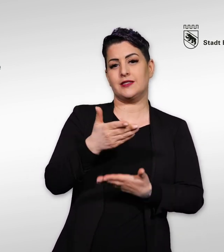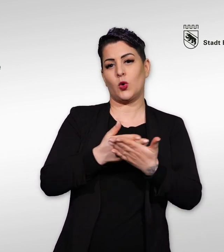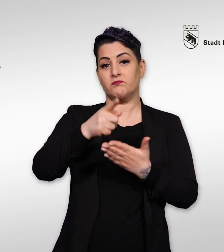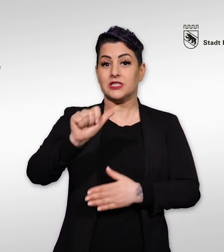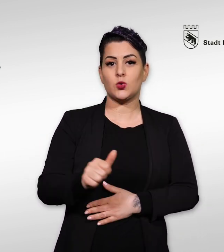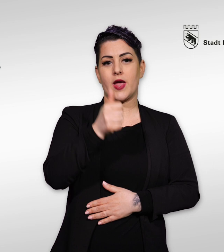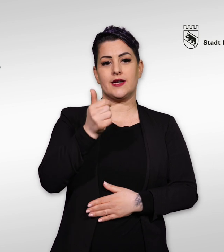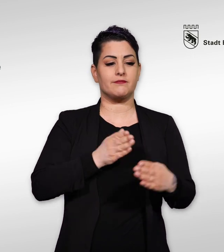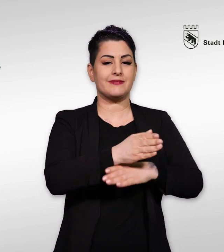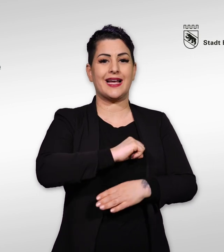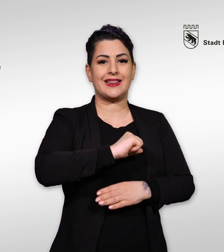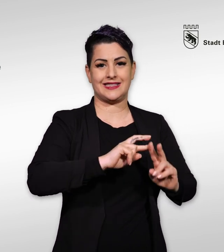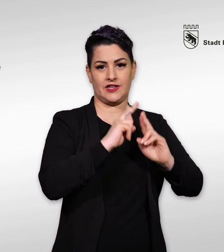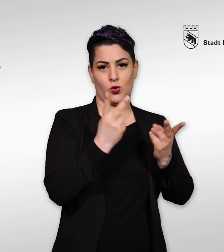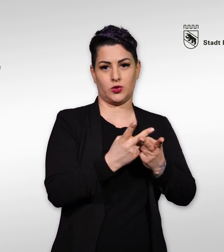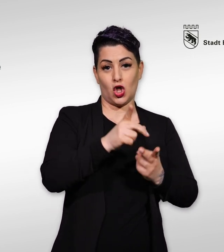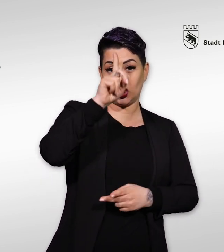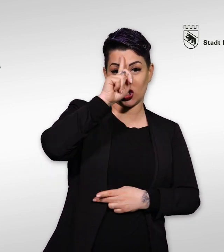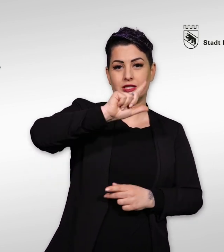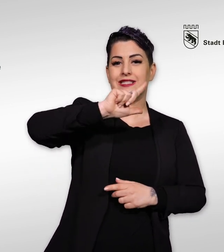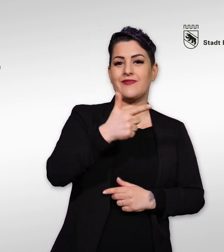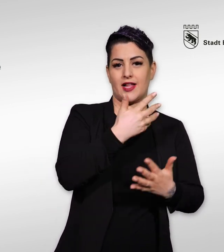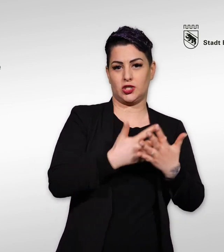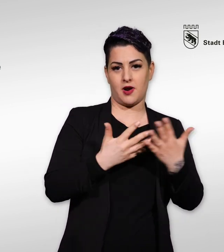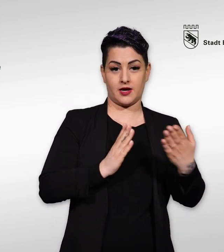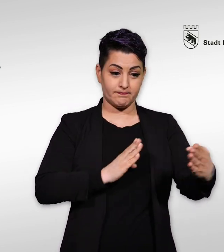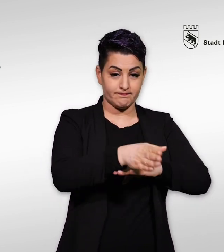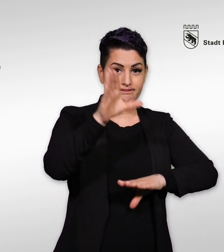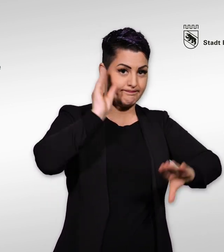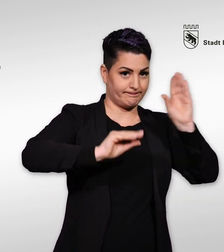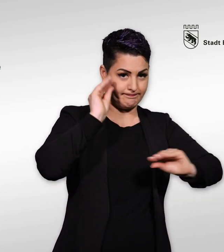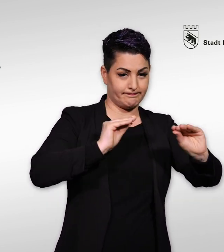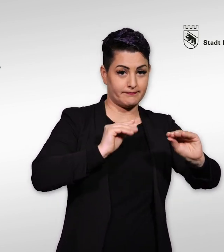Sie besuchen deshalb als erstes einen Intensivkurs Deutsch als Zweitsprache.